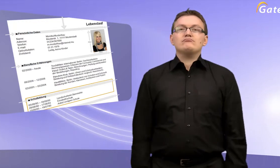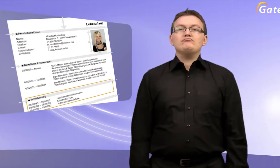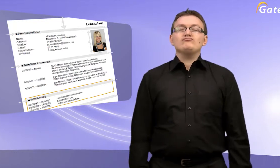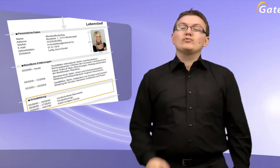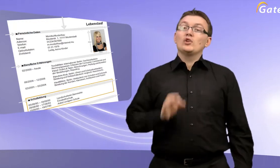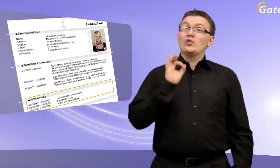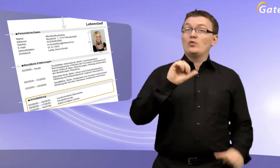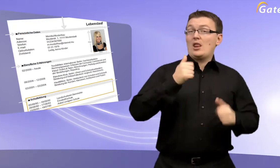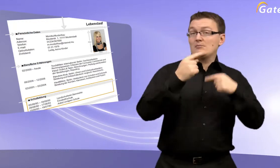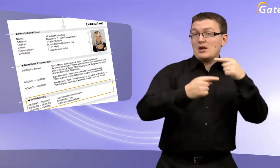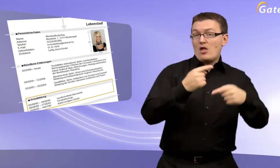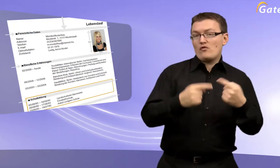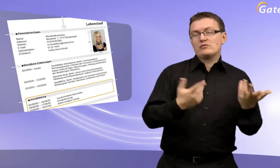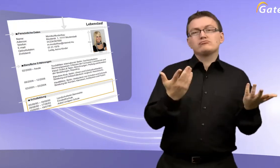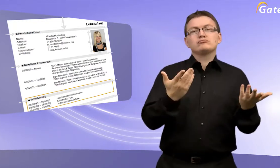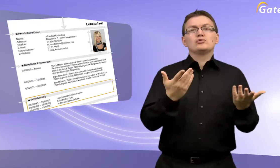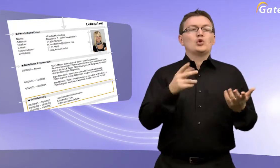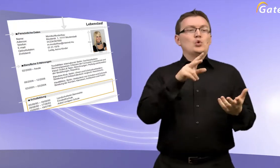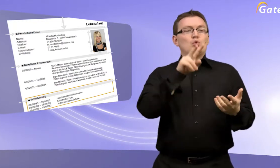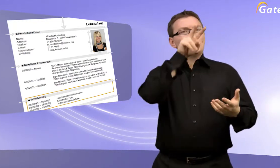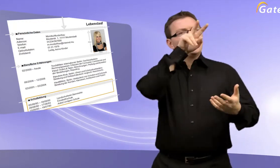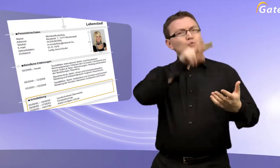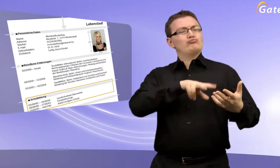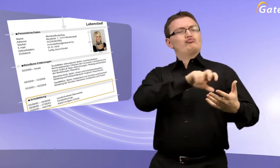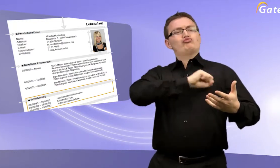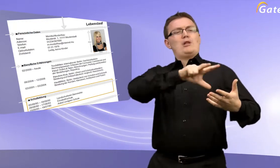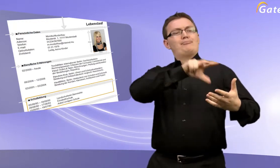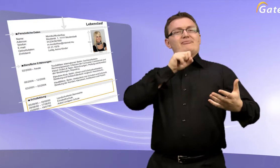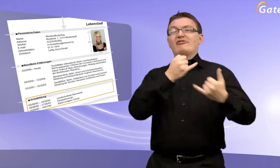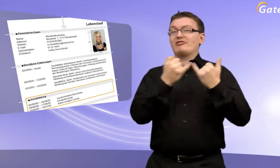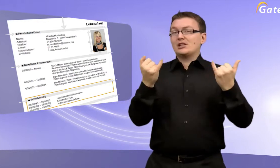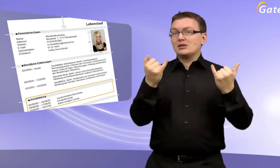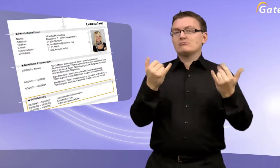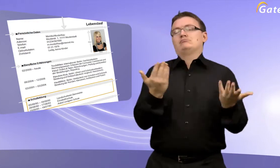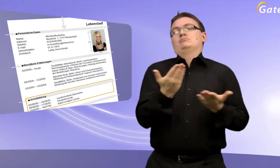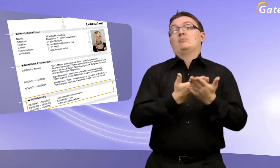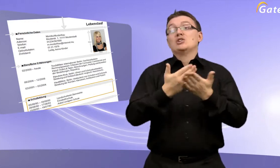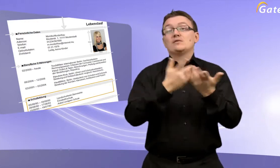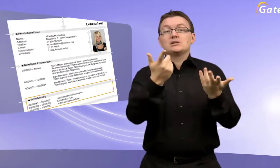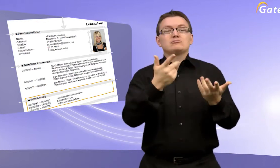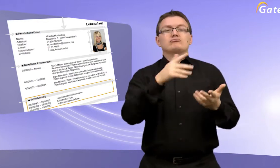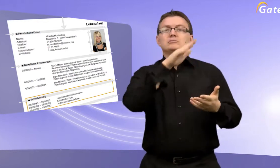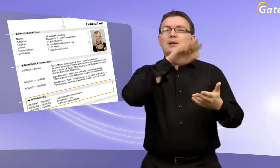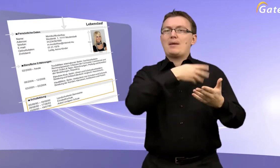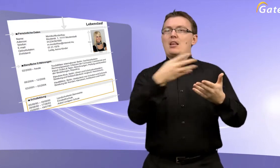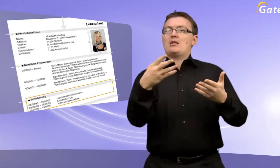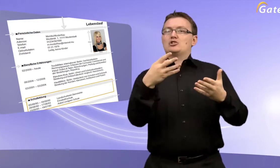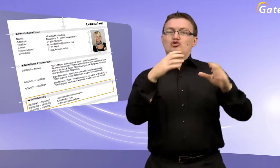Die Übersichtlichkeit im Lebenslauf gewährleistet die tabellarische Form.